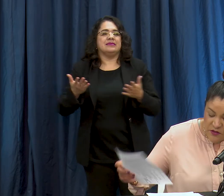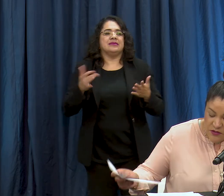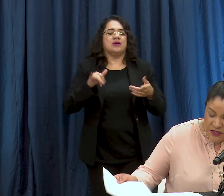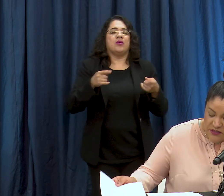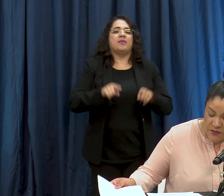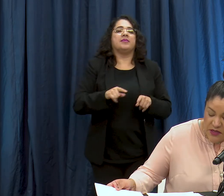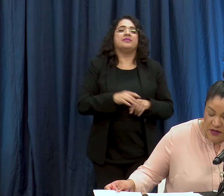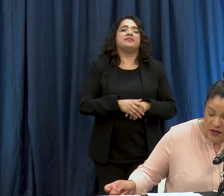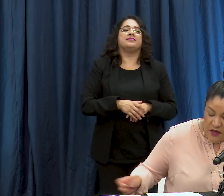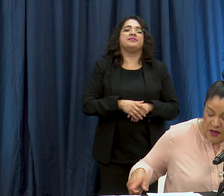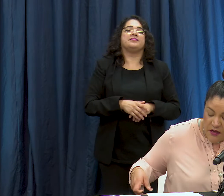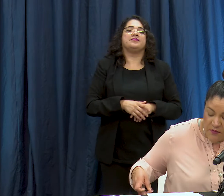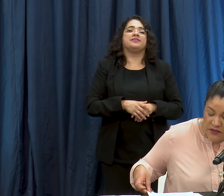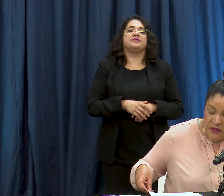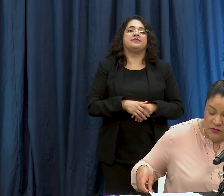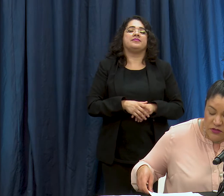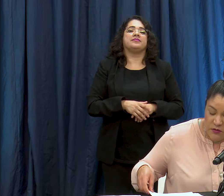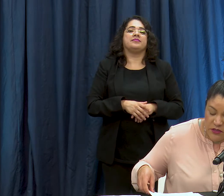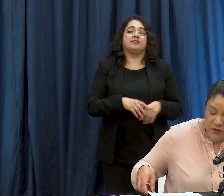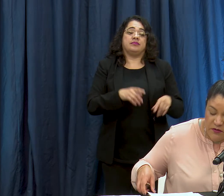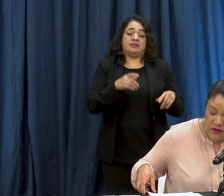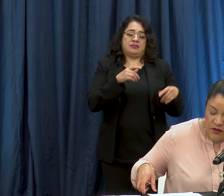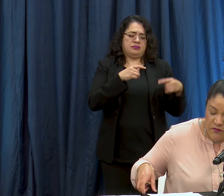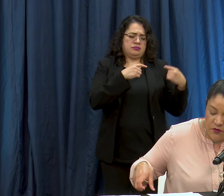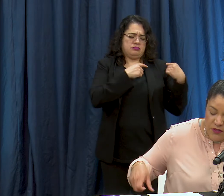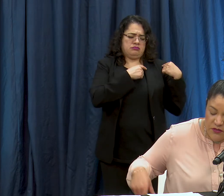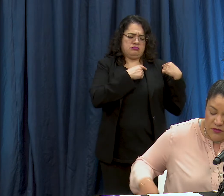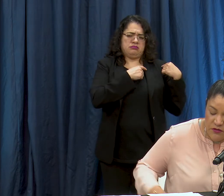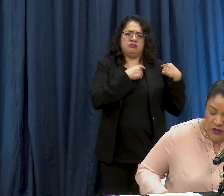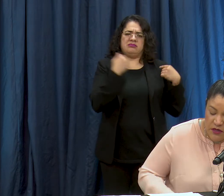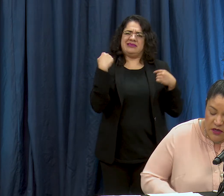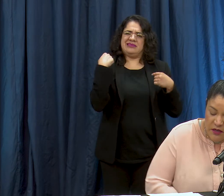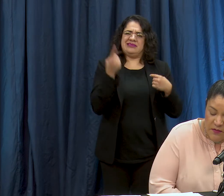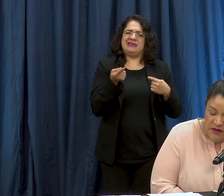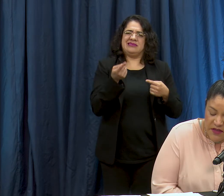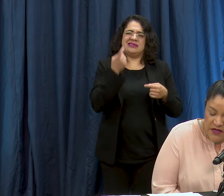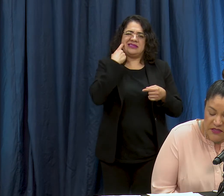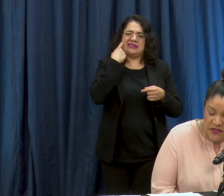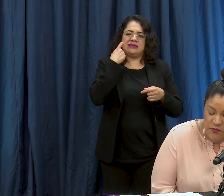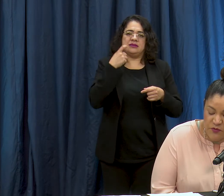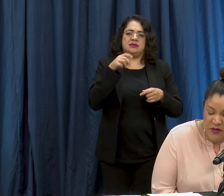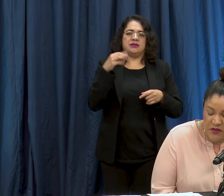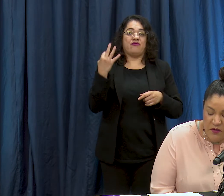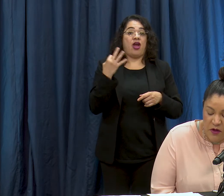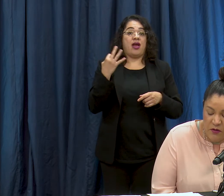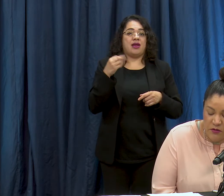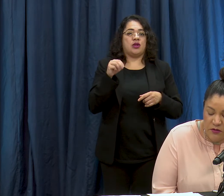tambien desde nuestra Ultima información el viernes hemos perdido a otro